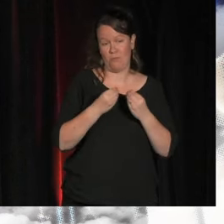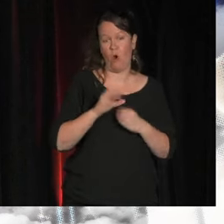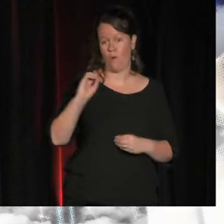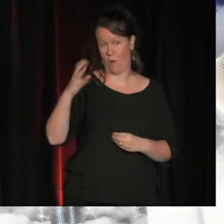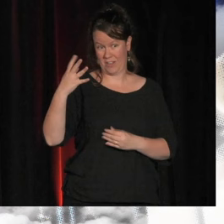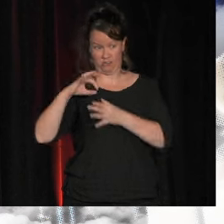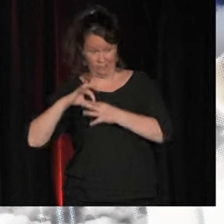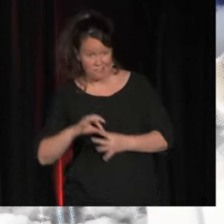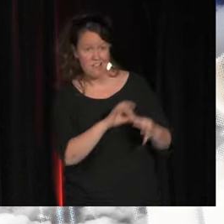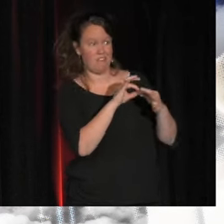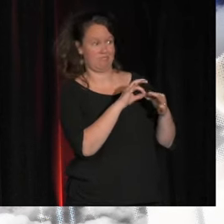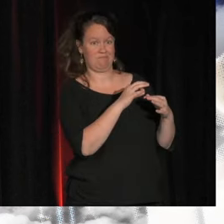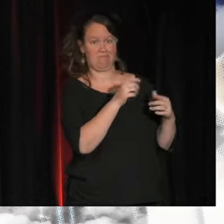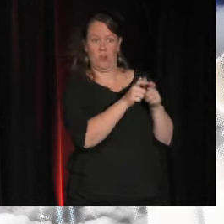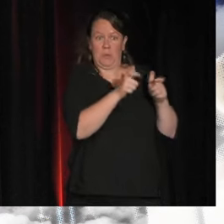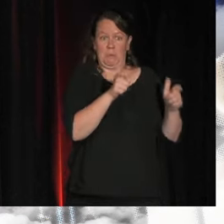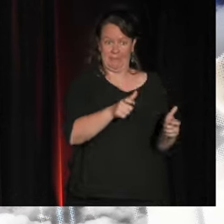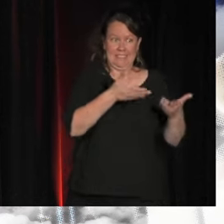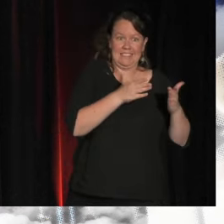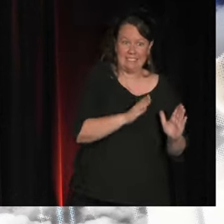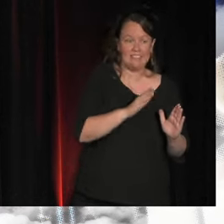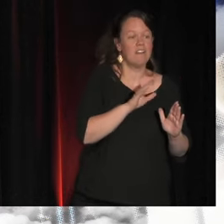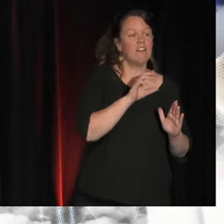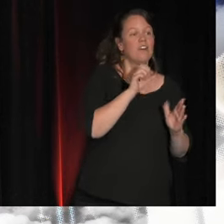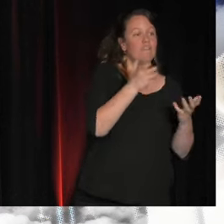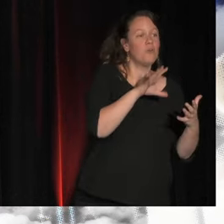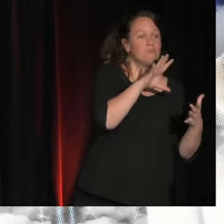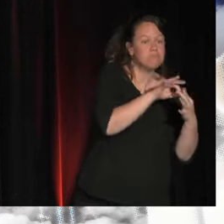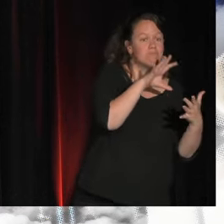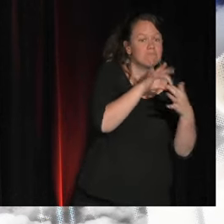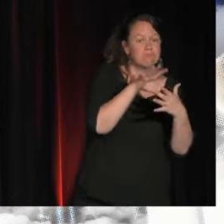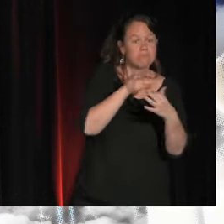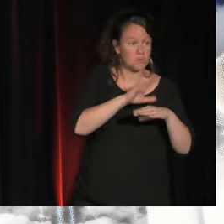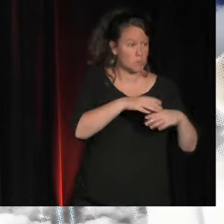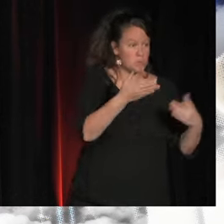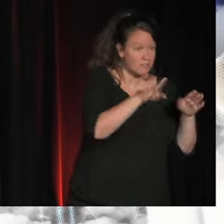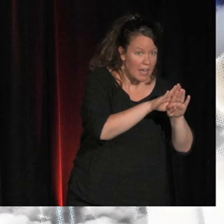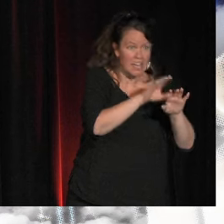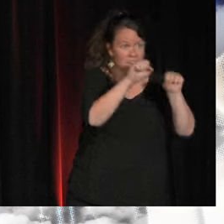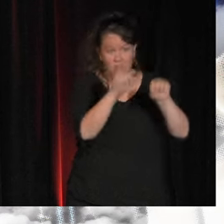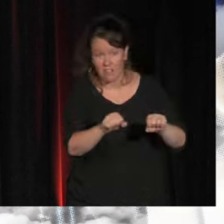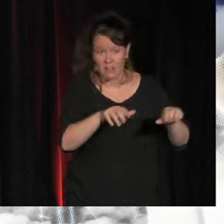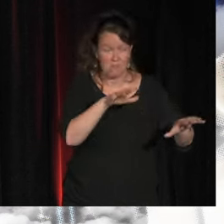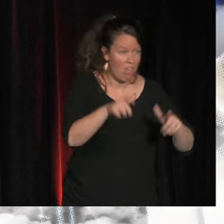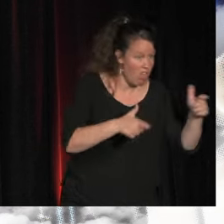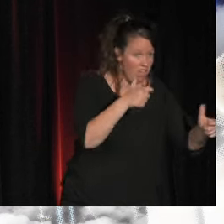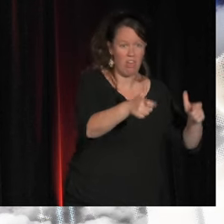été lié à des décisions économiques de miser sur certains partenaires qui n'ont pas forcément eu un bon destin et c'est pour ça aussi que ça a commencé à être compliqué par la suite.